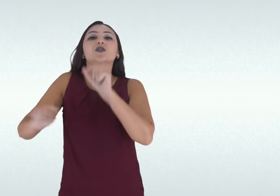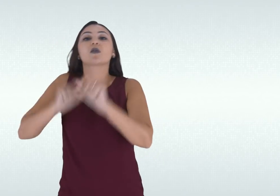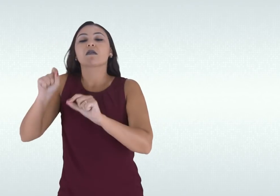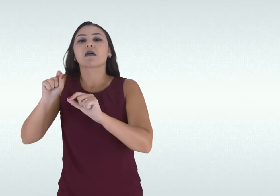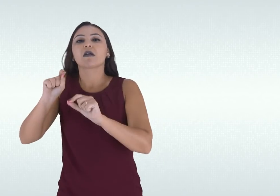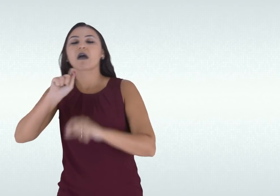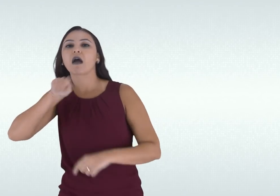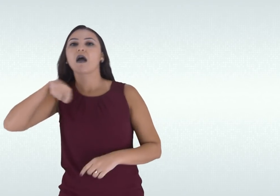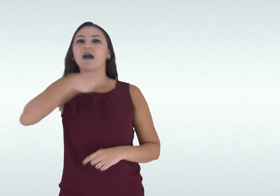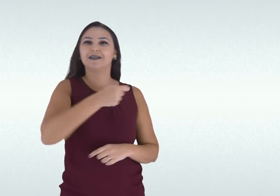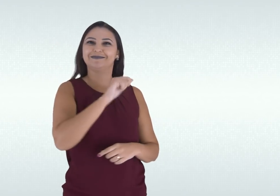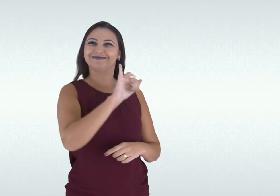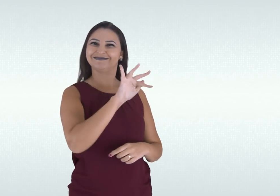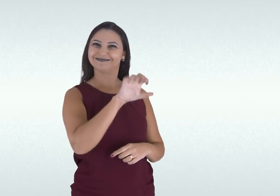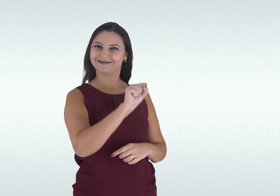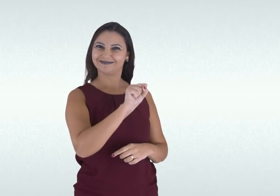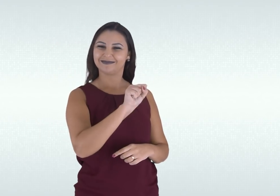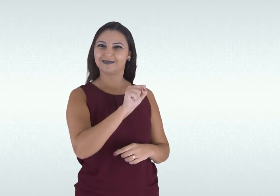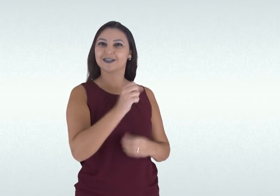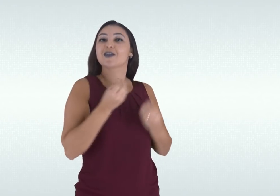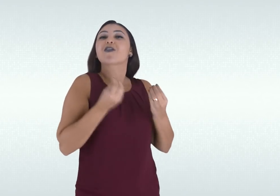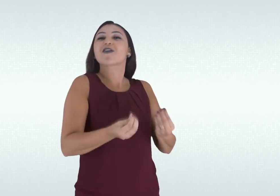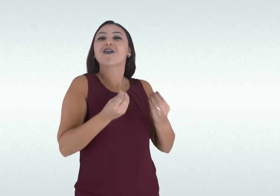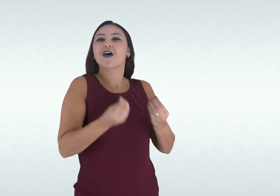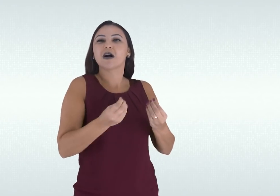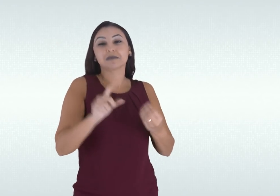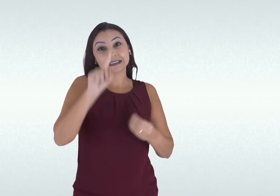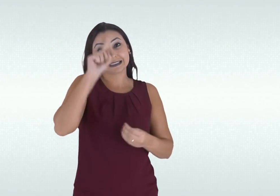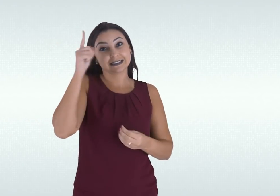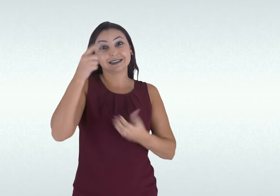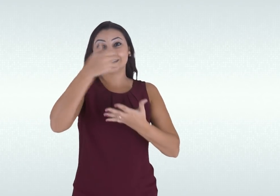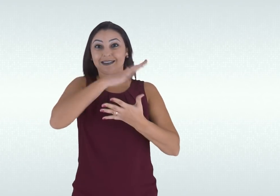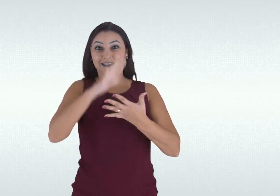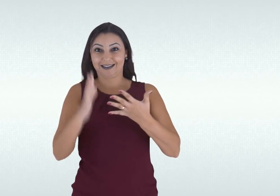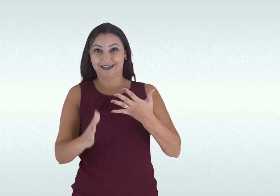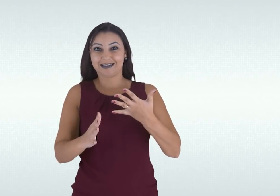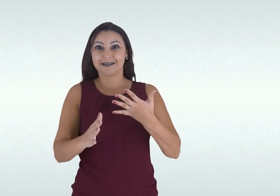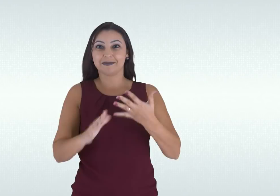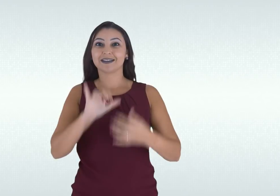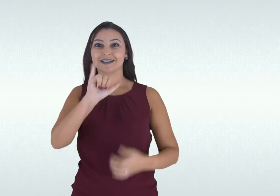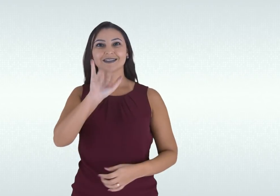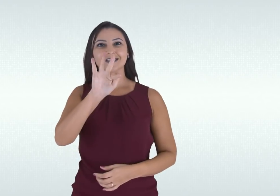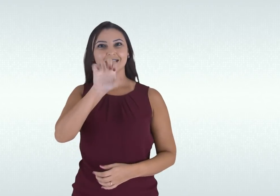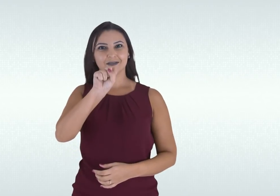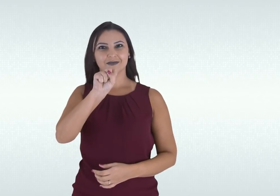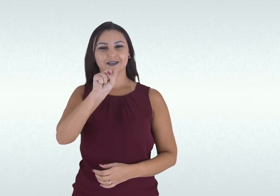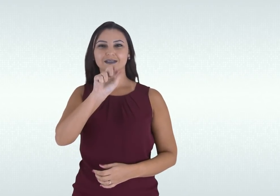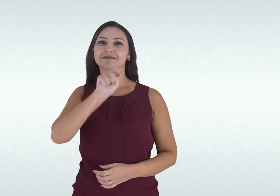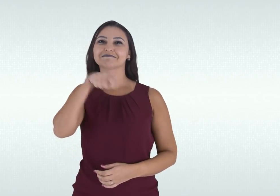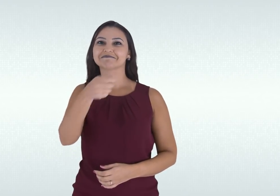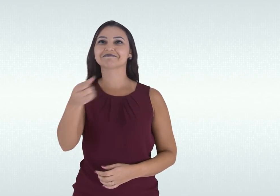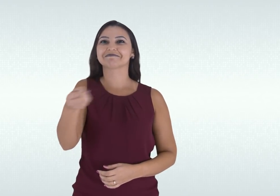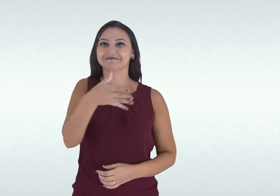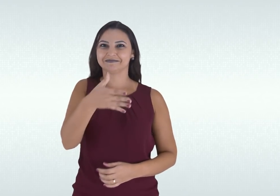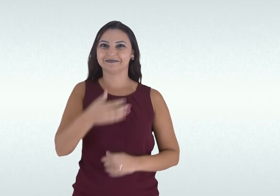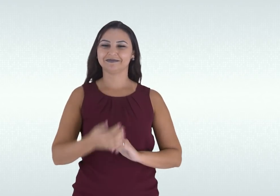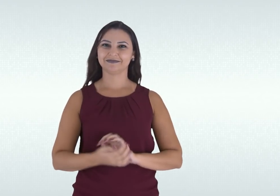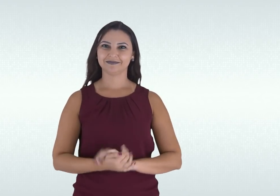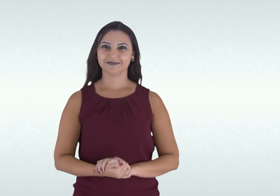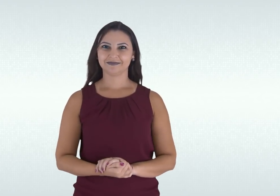teve a ideia de pensar um sinal para representar o Ifes na Língua Brasileira de Sinais.